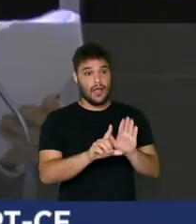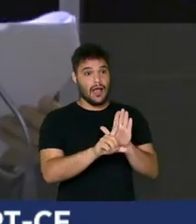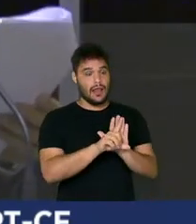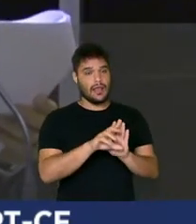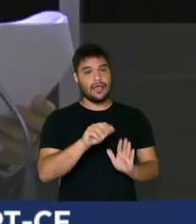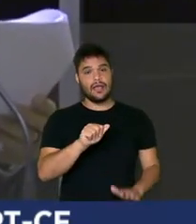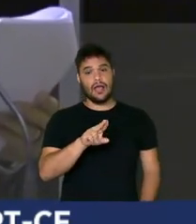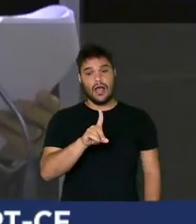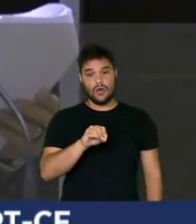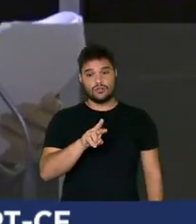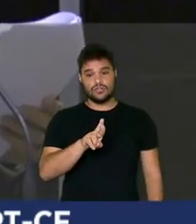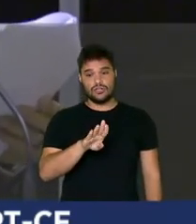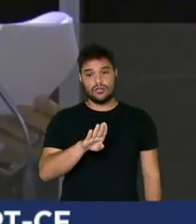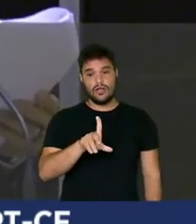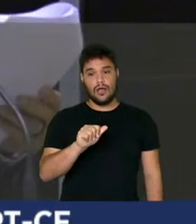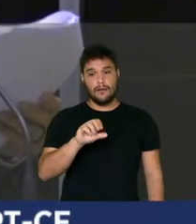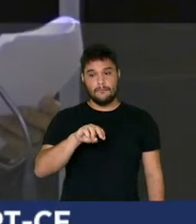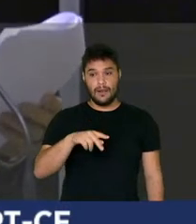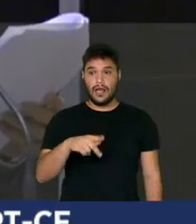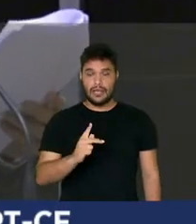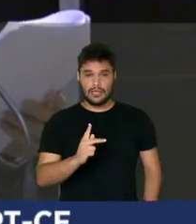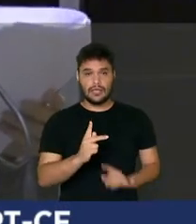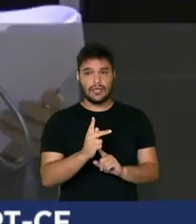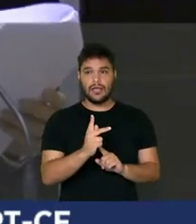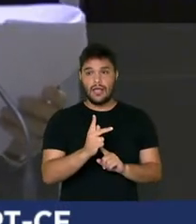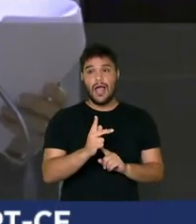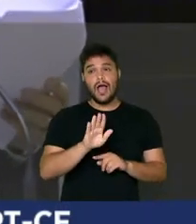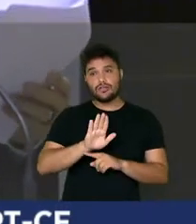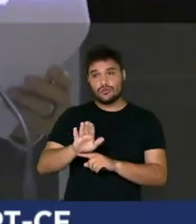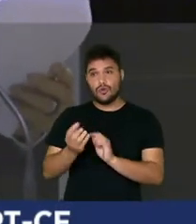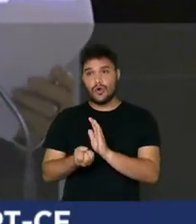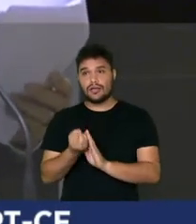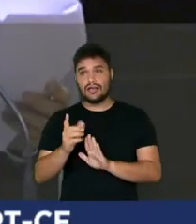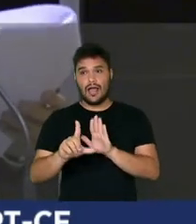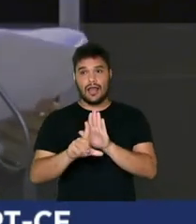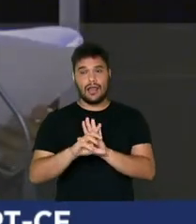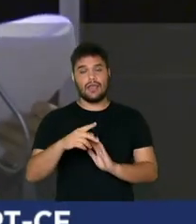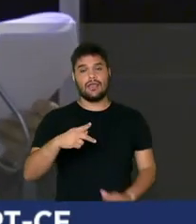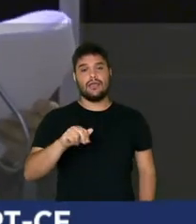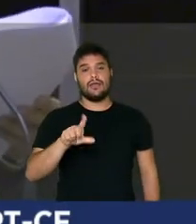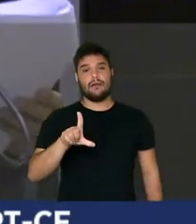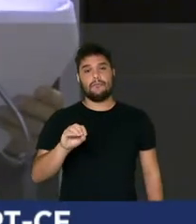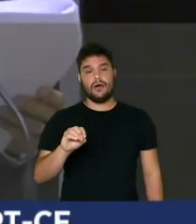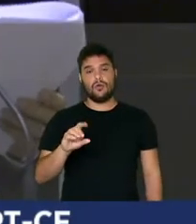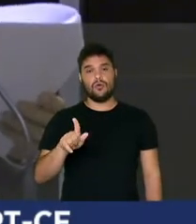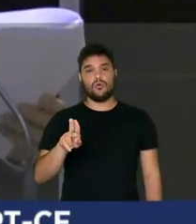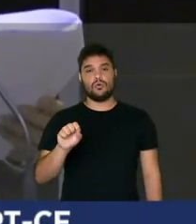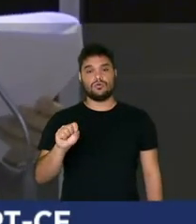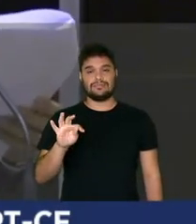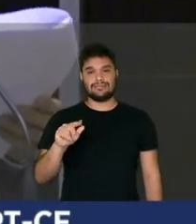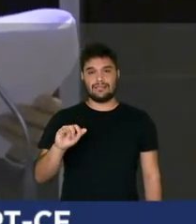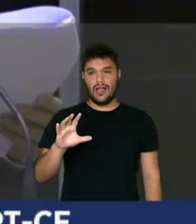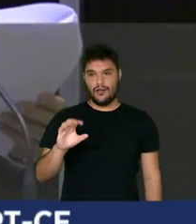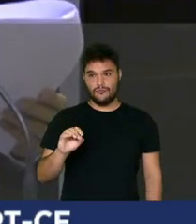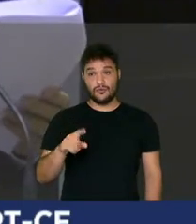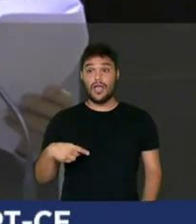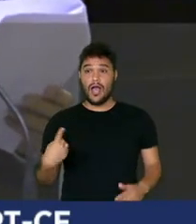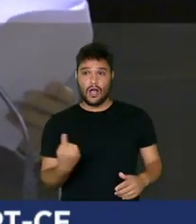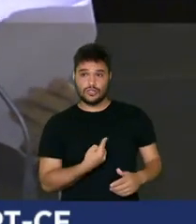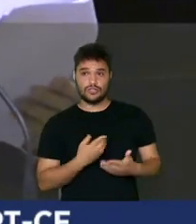JÁ LEI... 14 17 DE 2020. PORTANTO A LEI ALDIR BLANC TAMBÉM INSPIRA ESSA LEI PAULO GUSTAVA QUE ORA NÓS ESTAMOS APROVANDO E, PORTANTO,